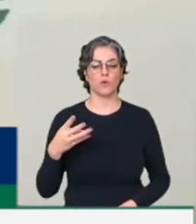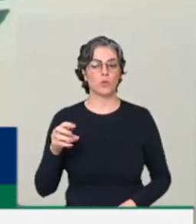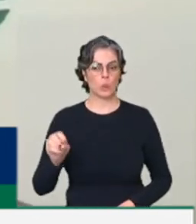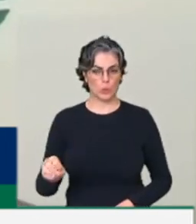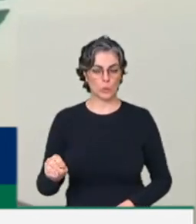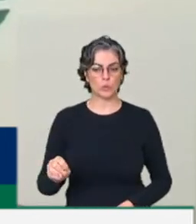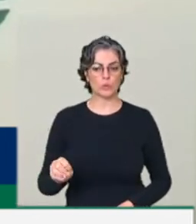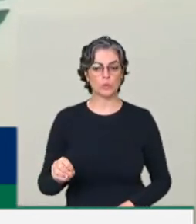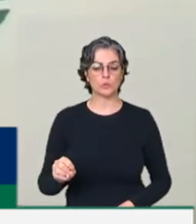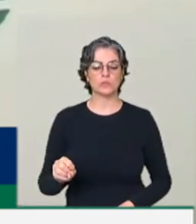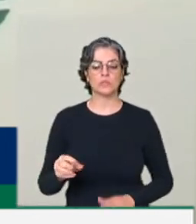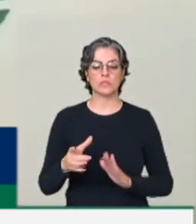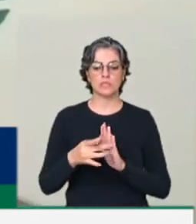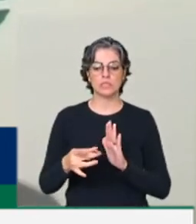COM O INFOLEG, NO PL 948, DESTAQUE 1 E 6. POR FAVOR. PRA